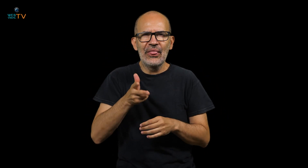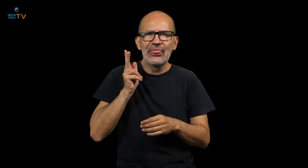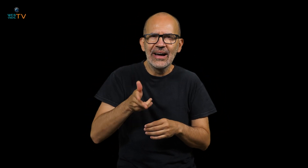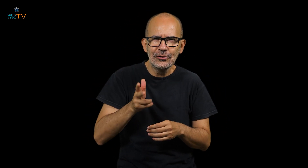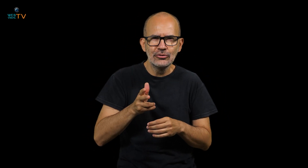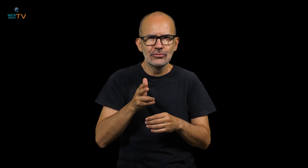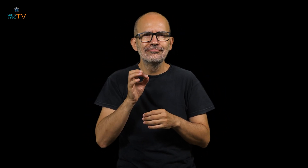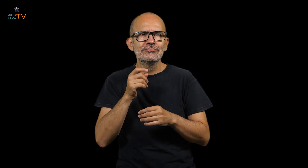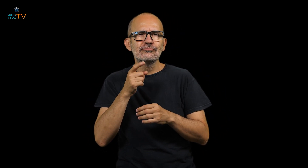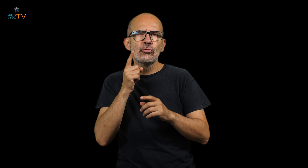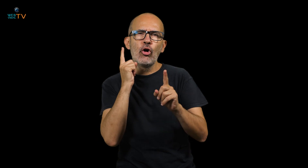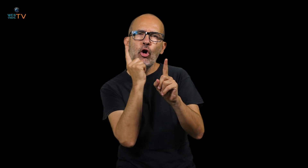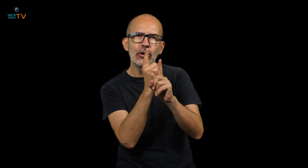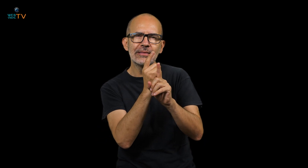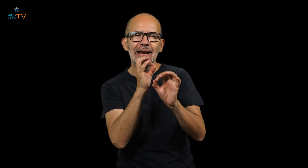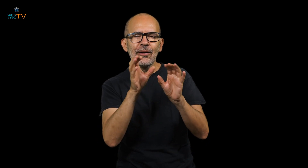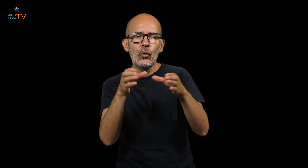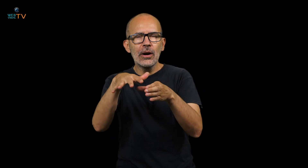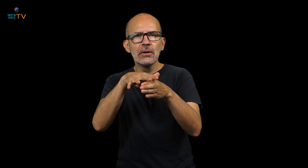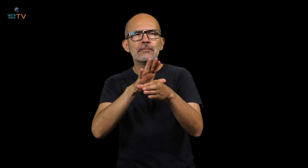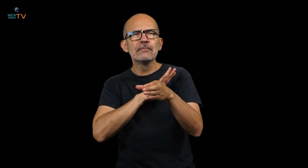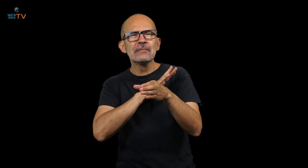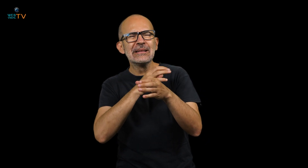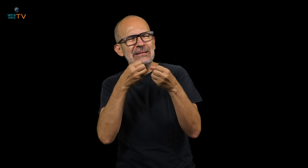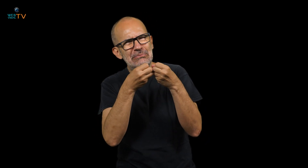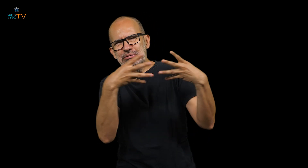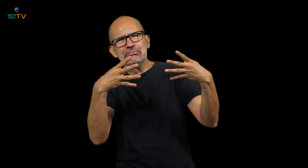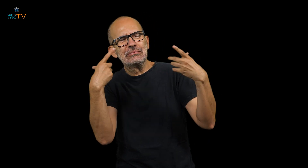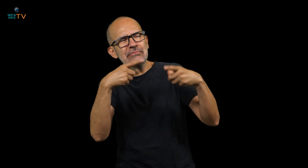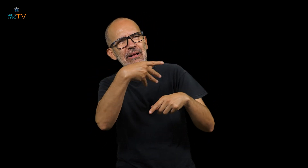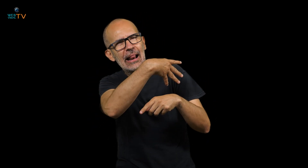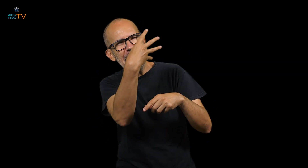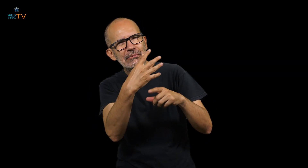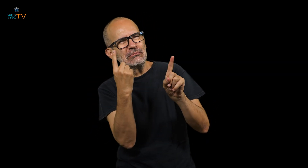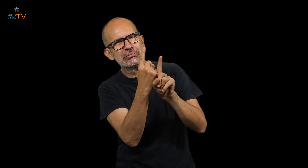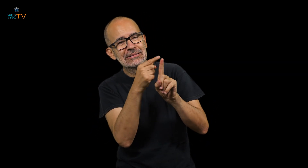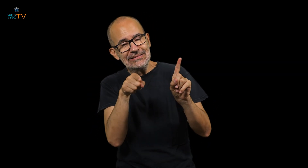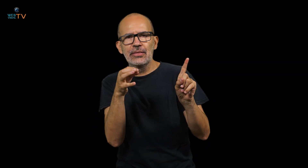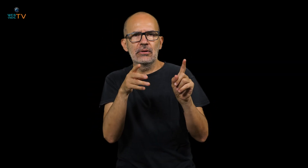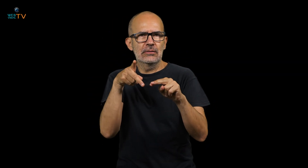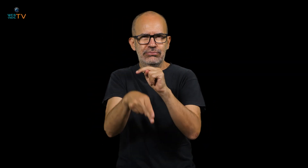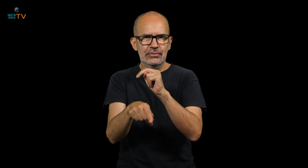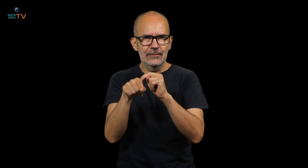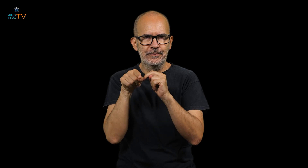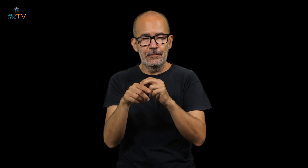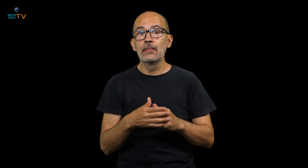sobre los derechos del colectivo LGTBI+, además de intentar erradicar la discriminación que aún sufren.